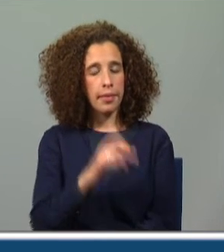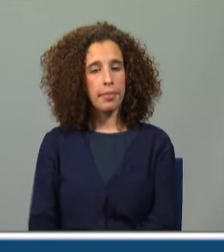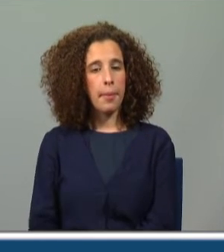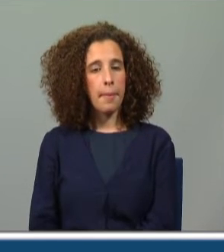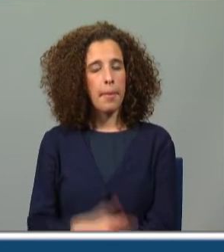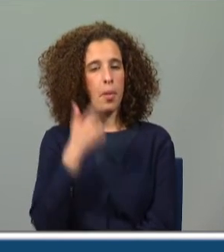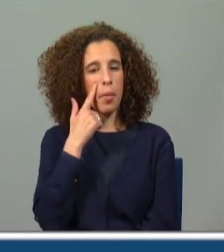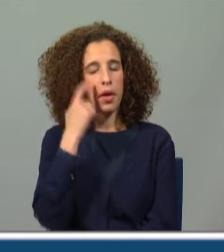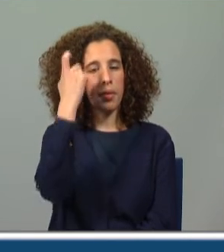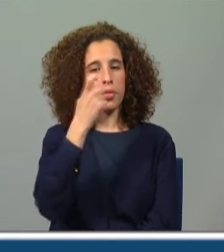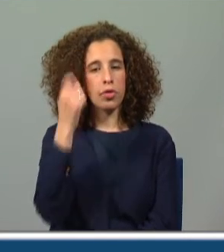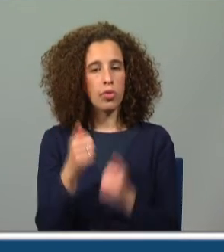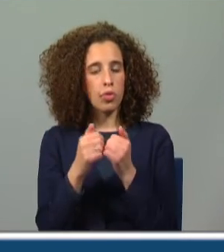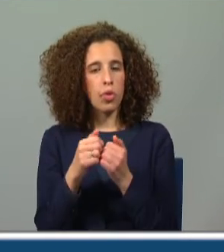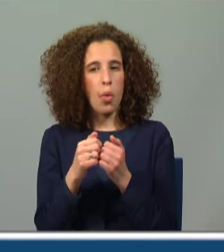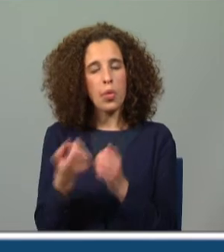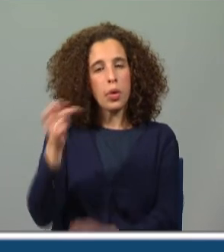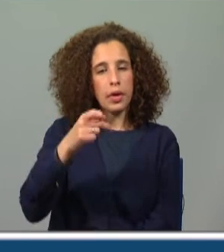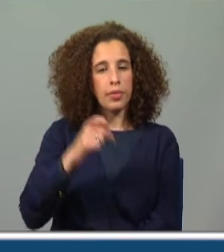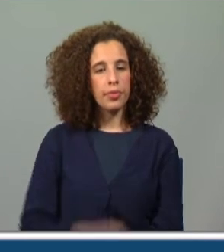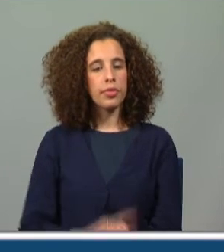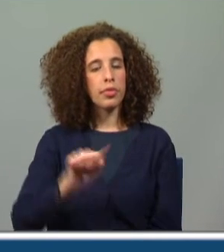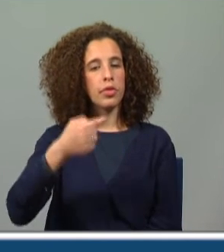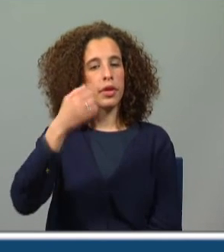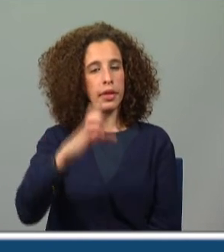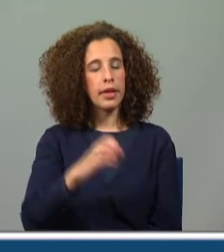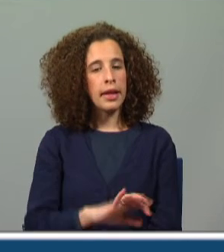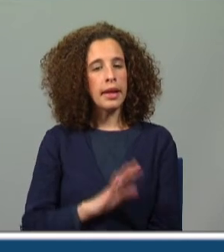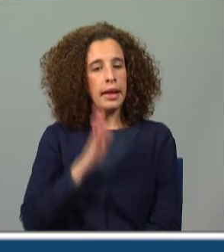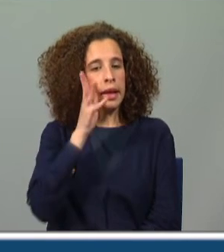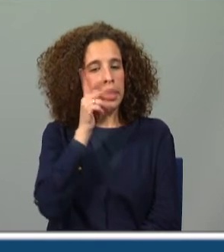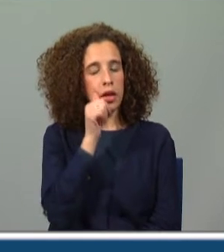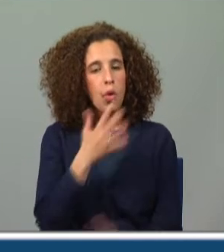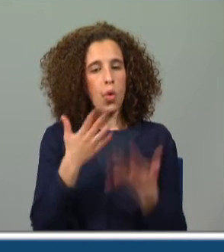que pensava sobre o sucedido por fim a linha C quente realça o calor que sentia 誰想過最後發生了什麼熱 C 線增強您感受到的熱量